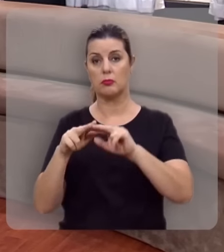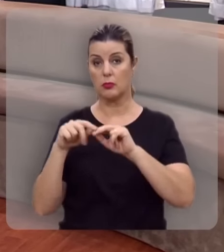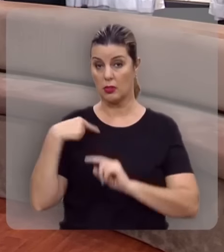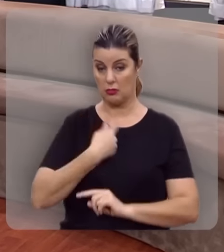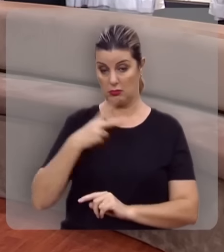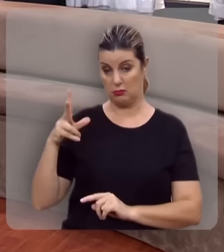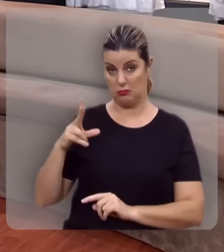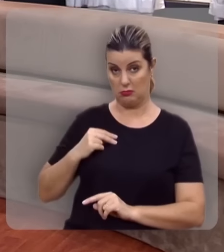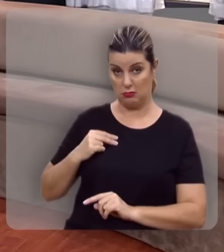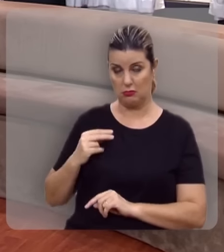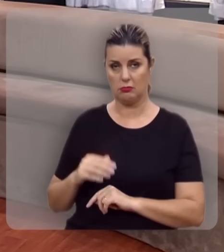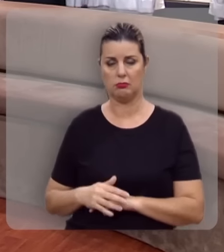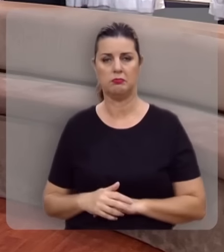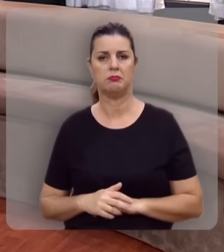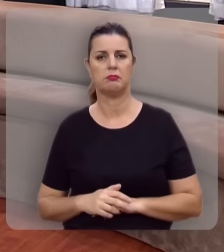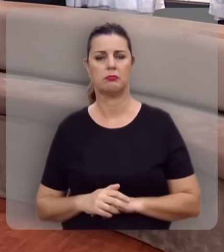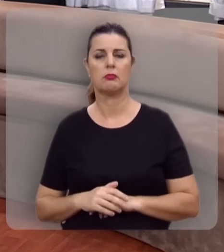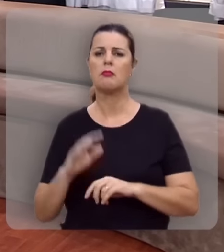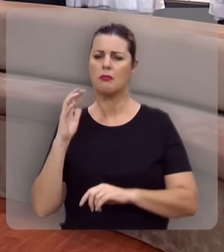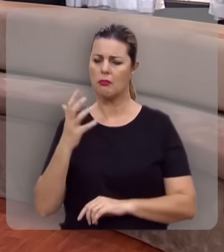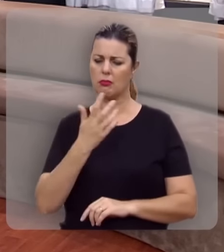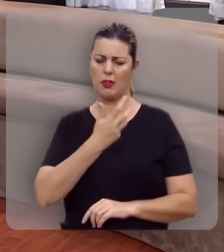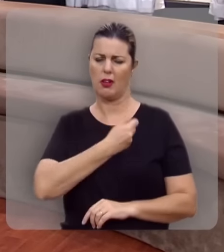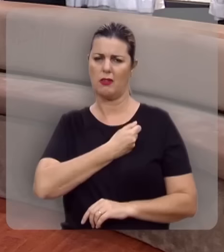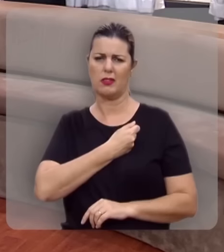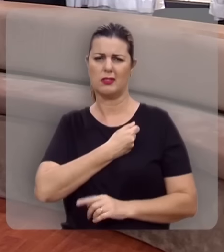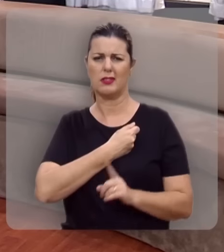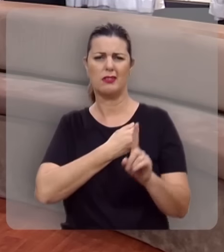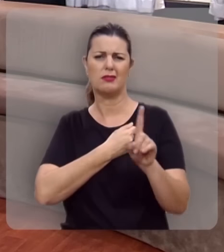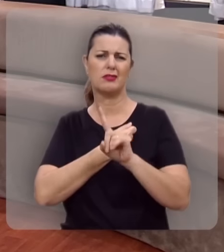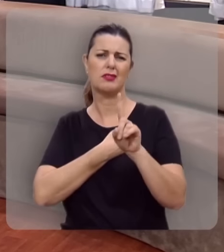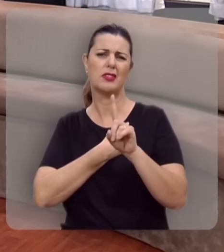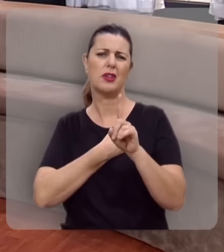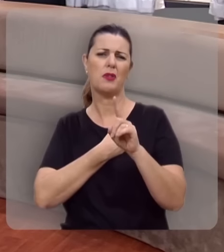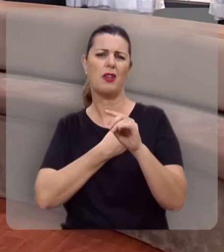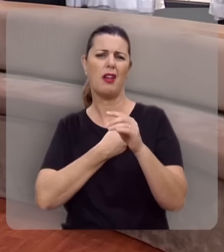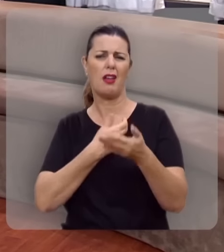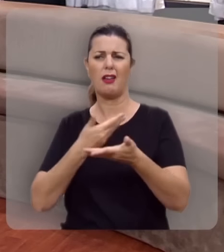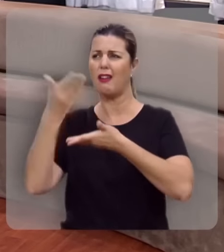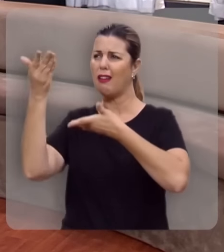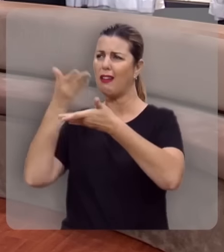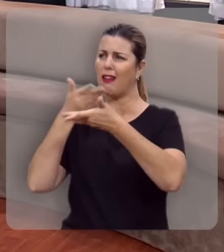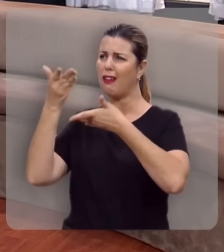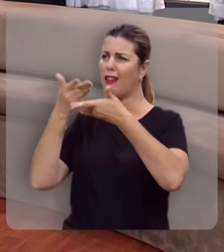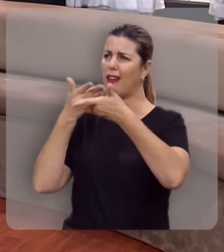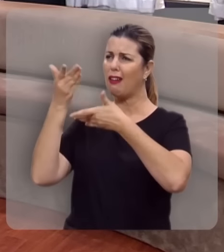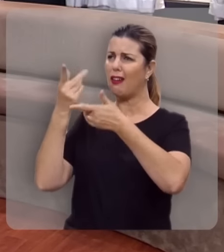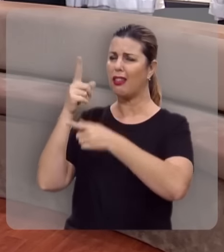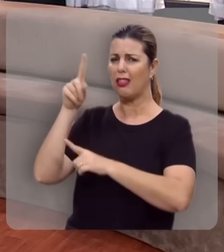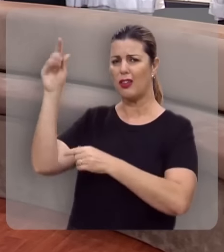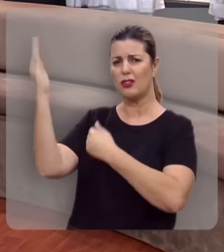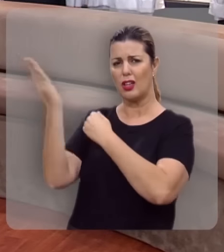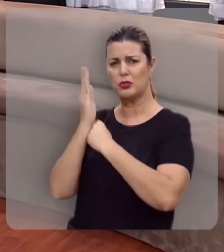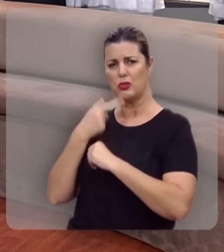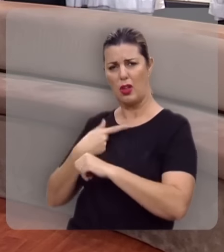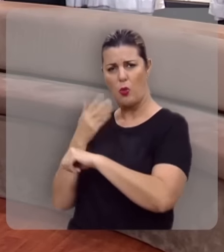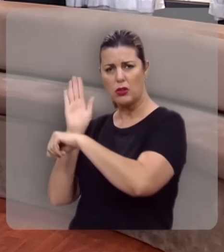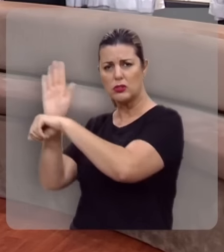pelos nossos méritos. Salvação nem é mesmo uma cooperação entre nós e Deus, como se Deus